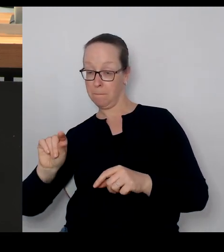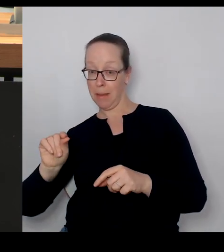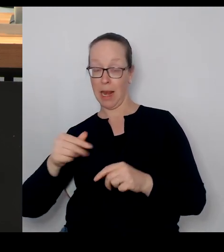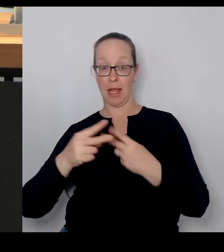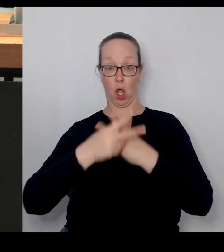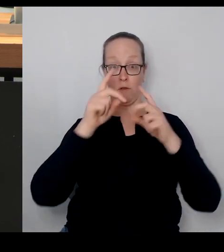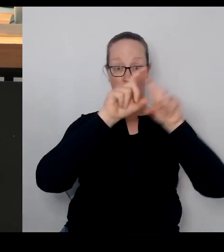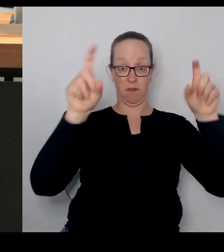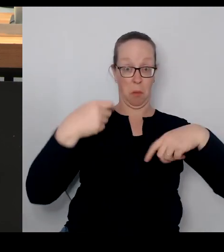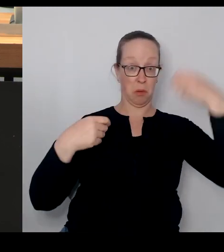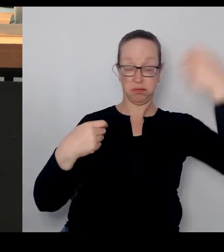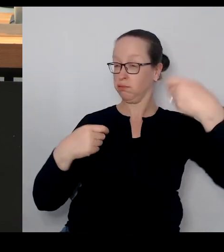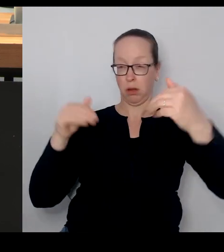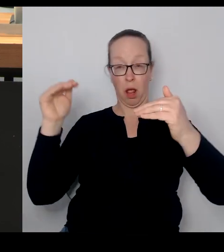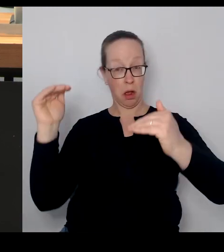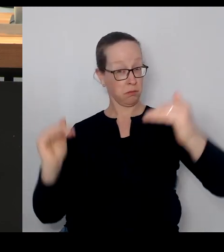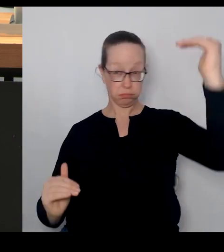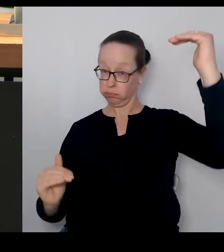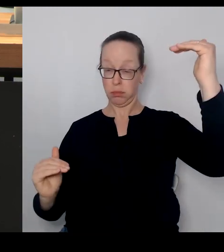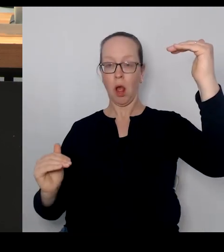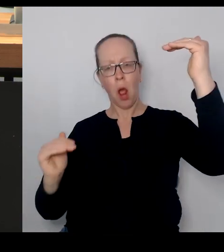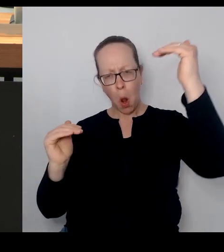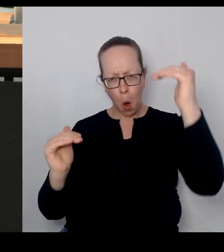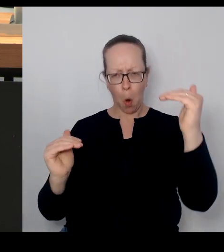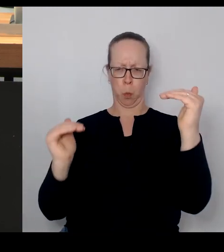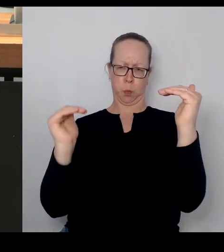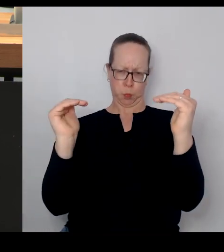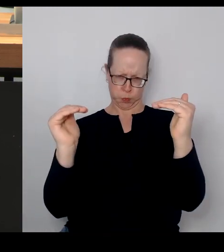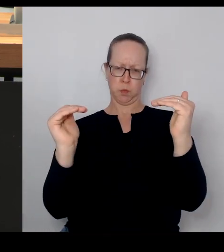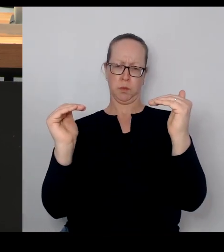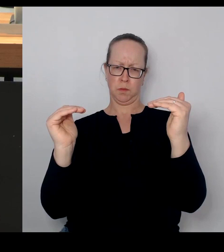wir sind es den Kindern schuldig, dass sie in der Schule